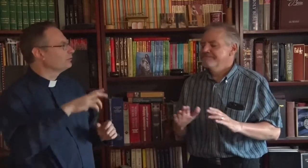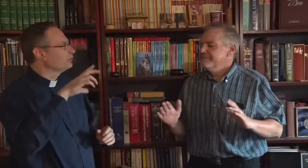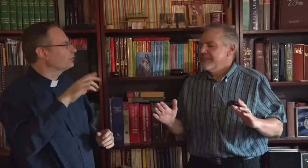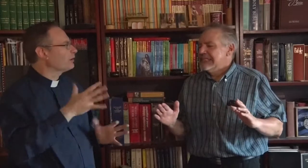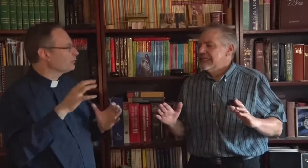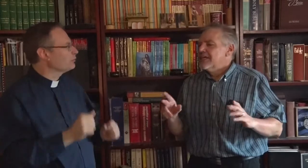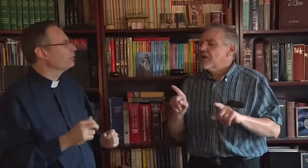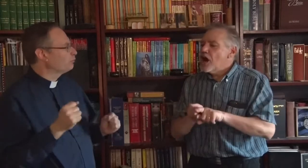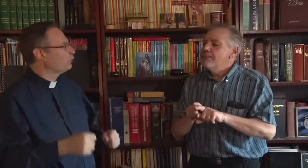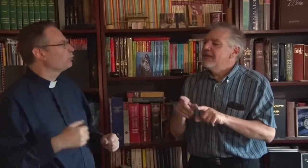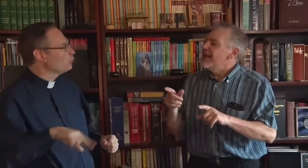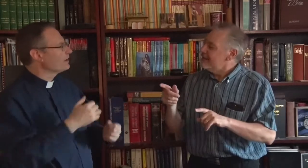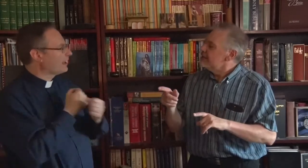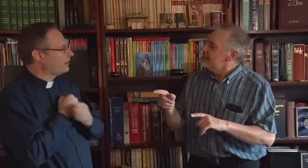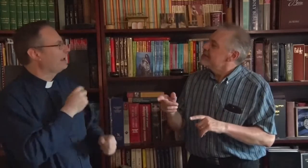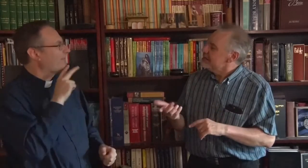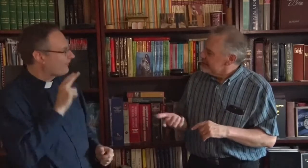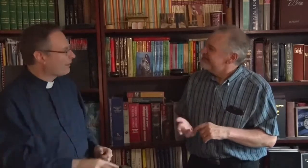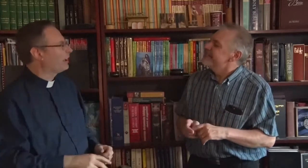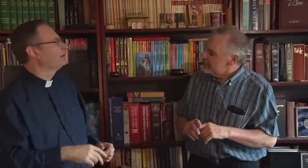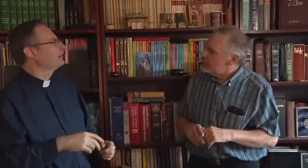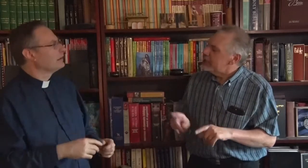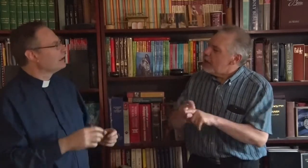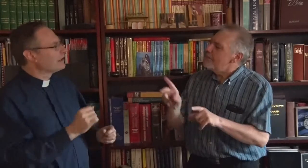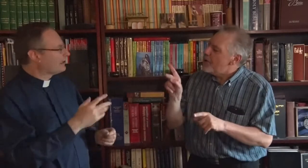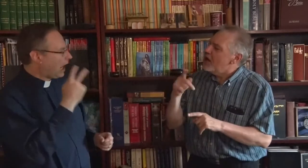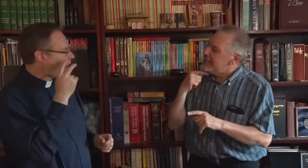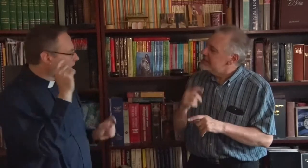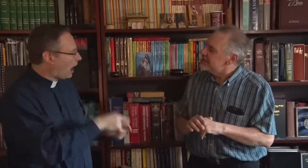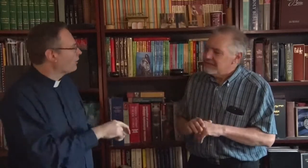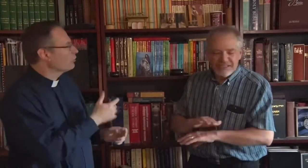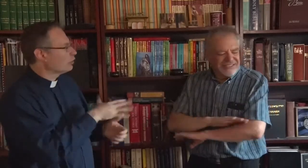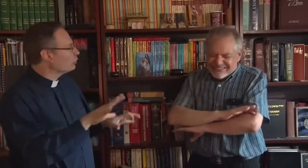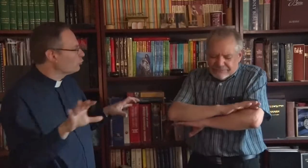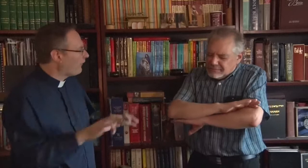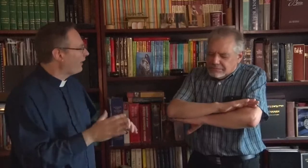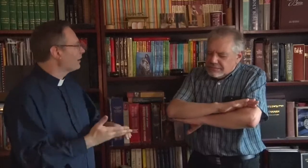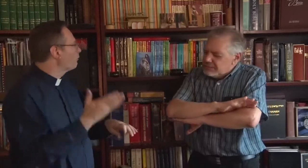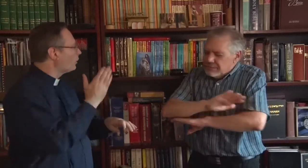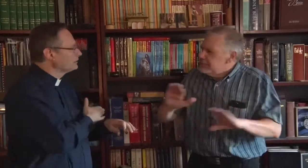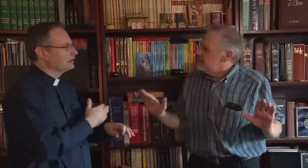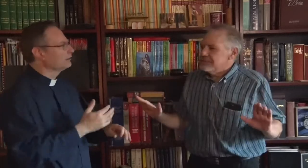comment peut-Il nous aimer vraiment! Comme Paul qui dit… Sans égard à ce que tu avais fait dans le passé